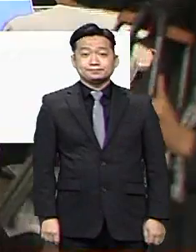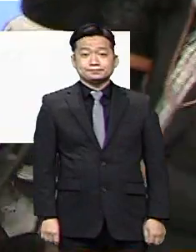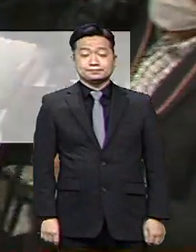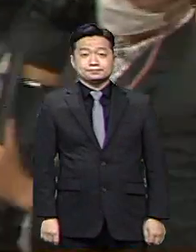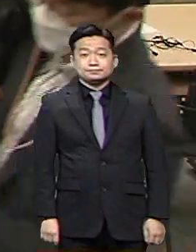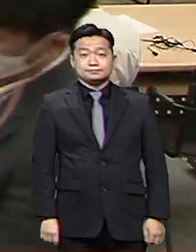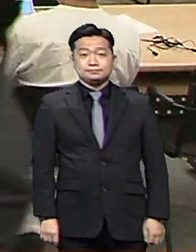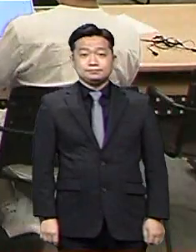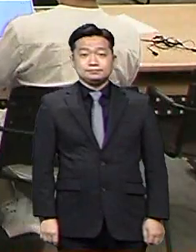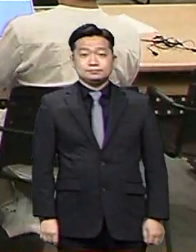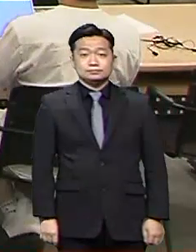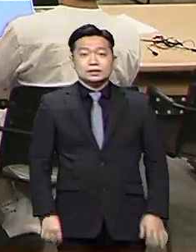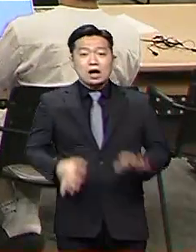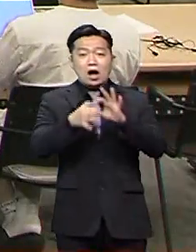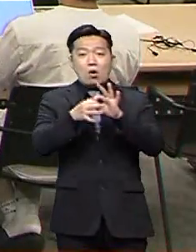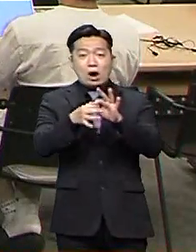(기자) 관계 개선에 대한 기대도 담겼습니다.